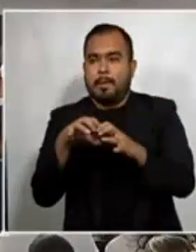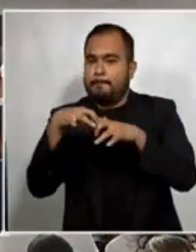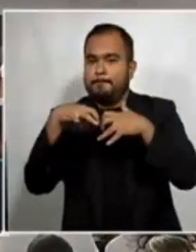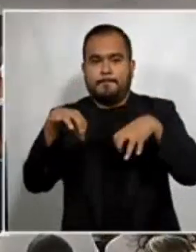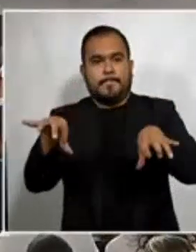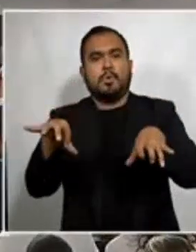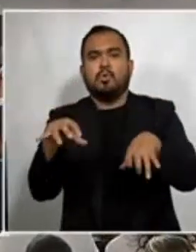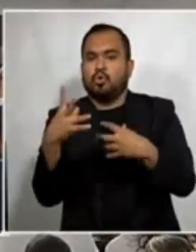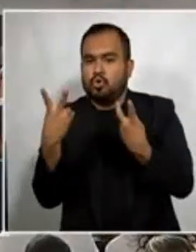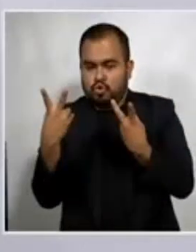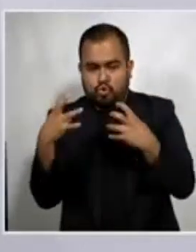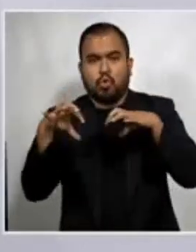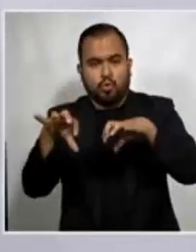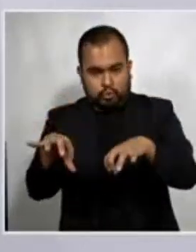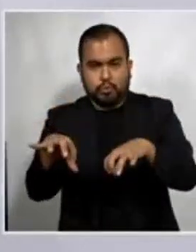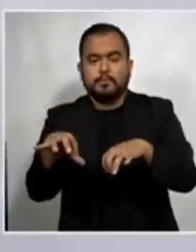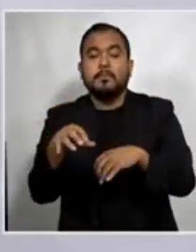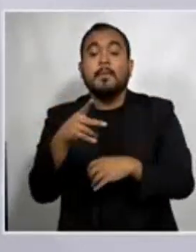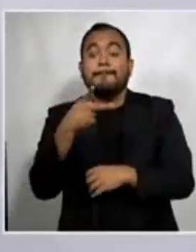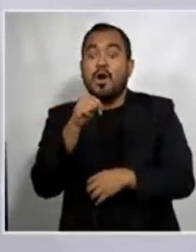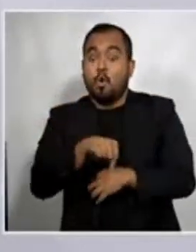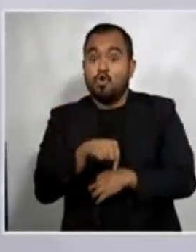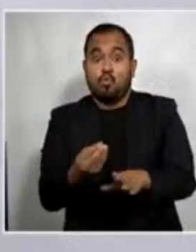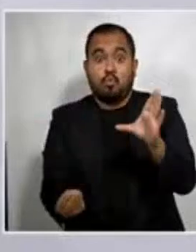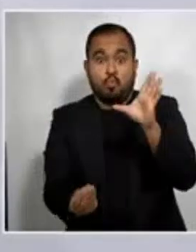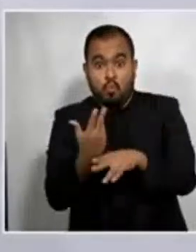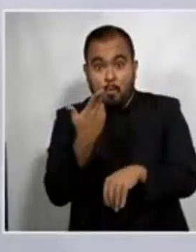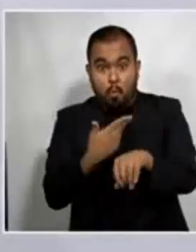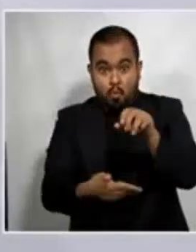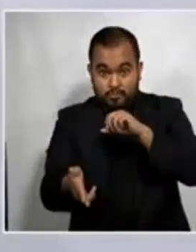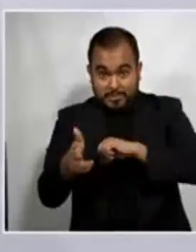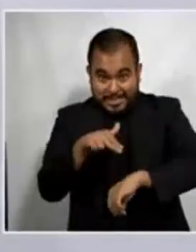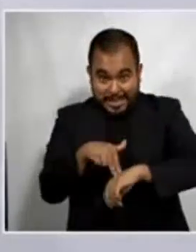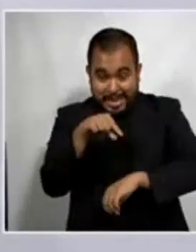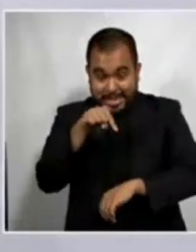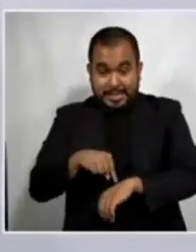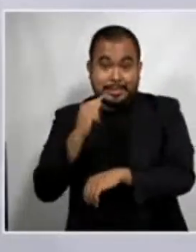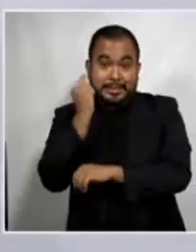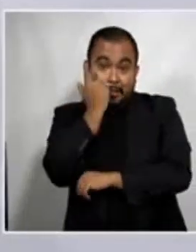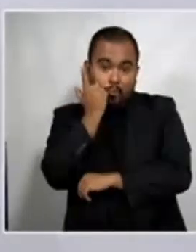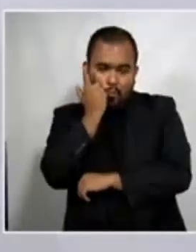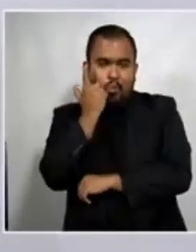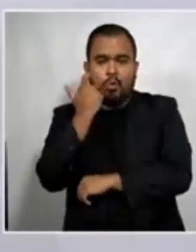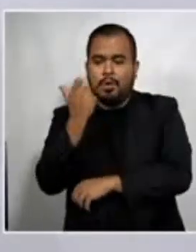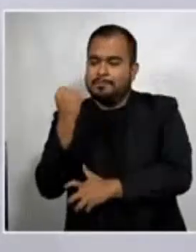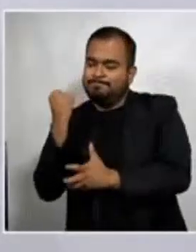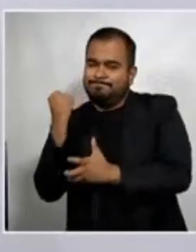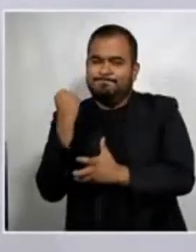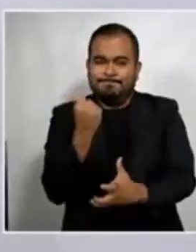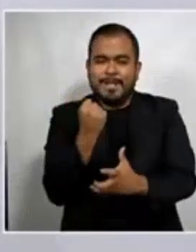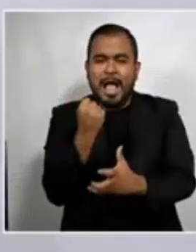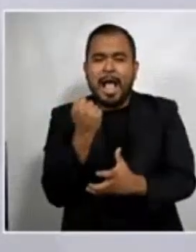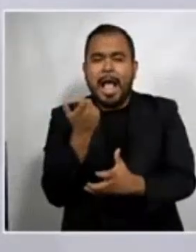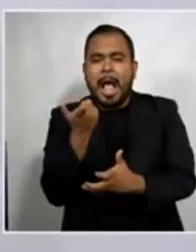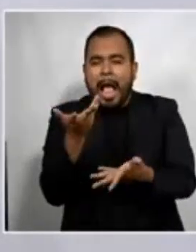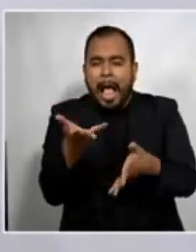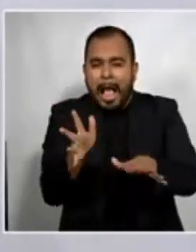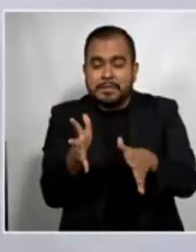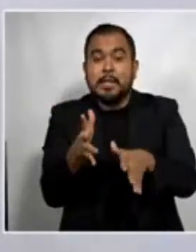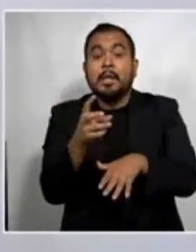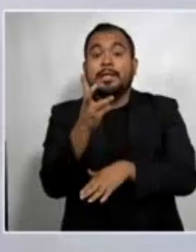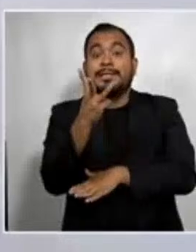Pero este nuevo hospital aquí en Tlajomulco, con una inversión de casi 3000 millones de pesos,